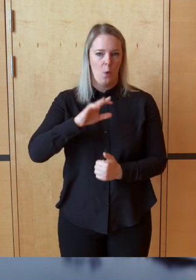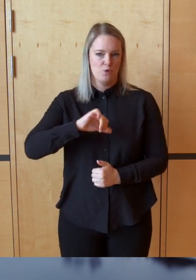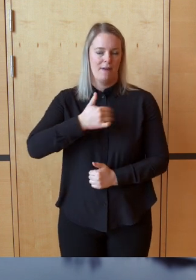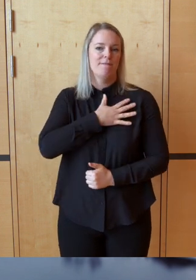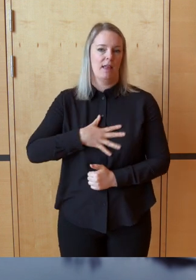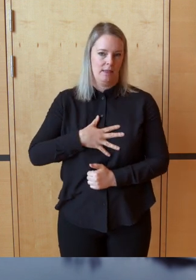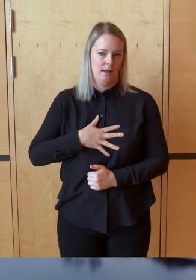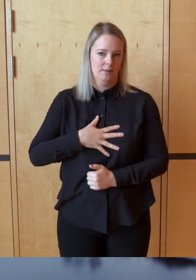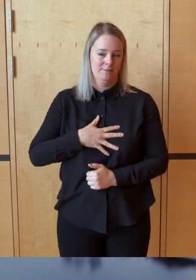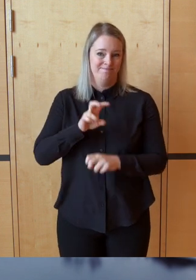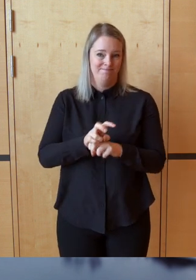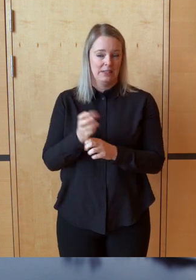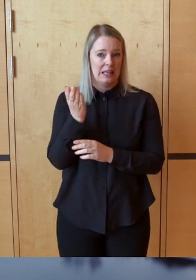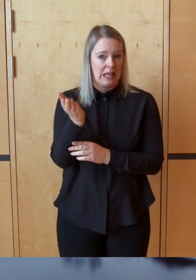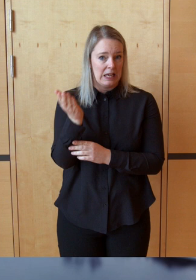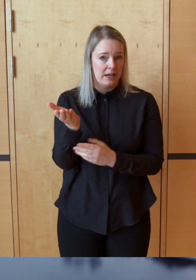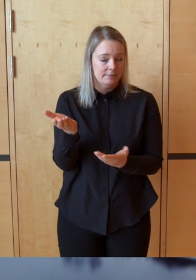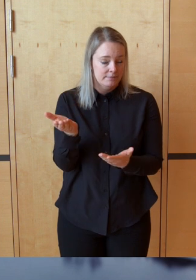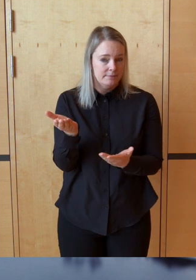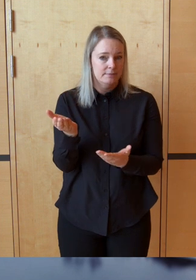Artiga de sysslar både